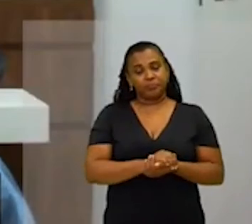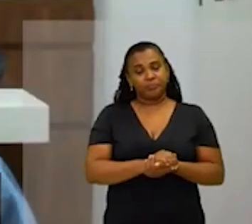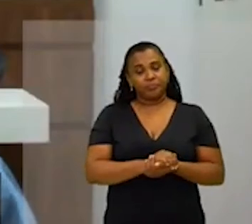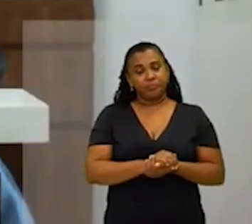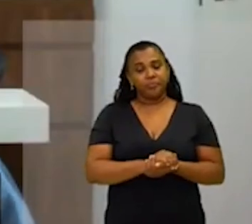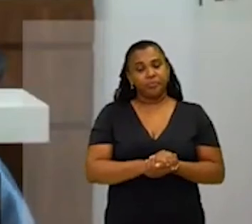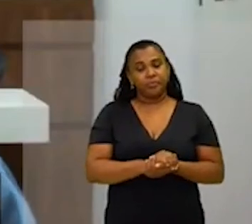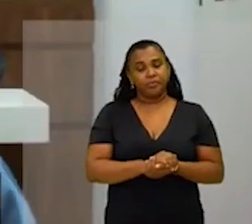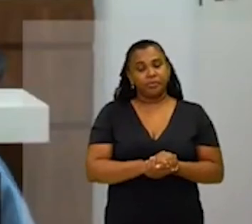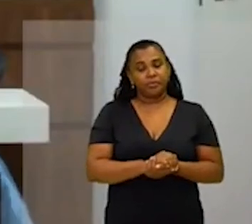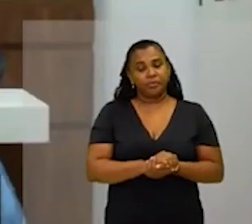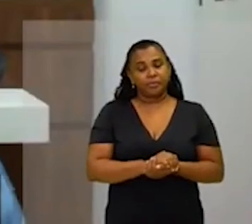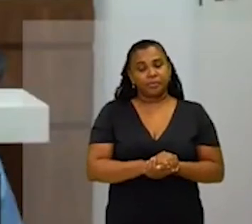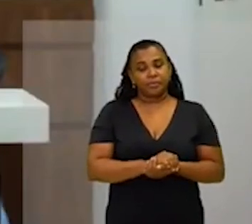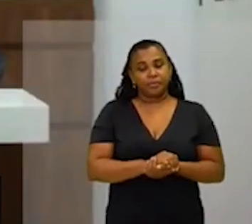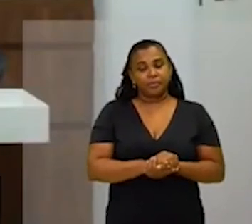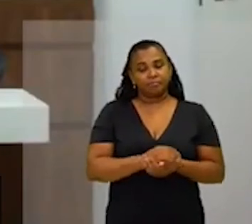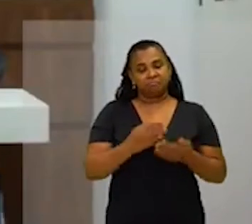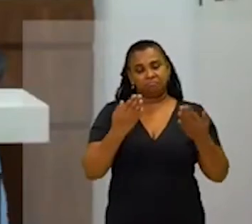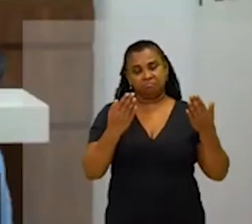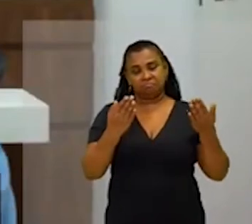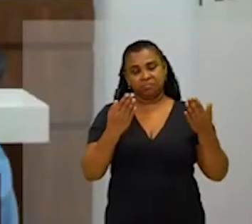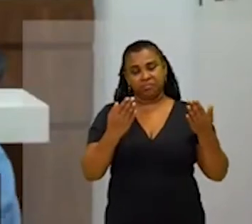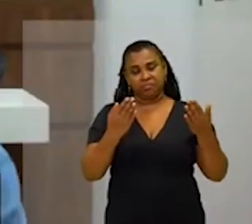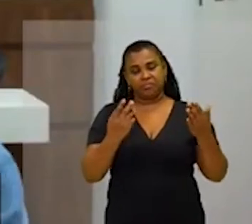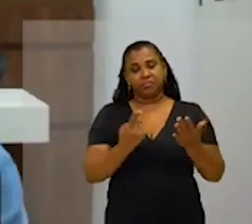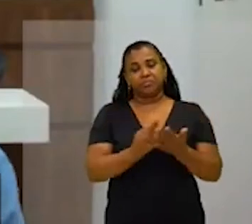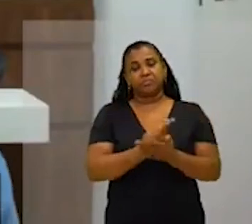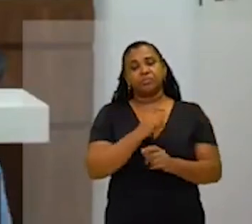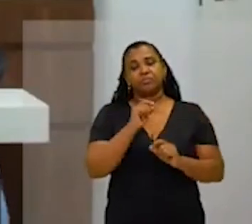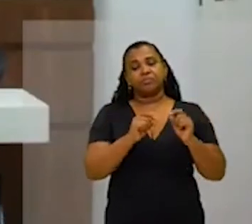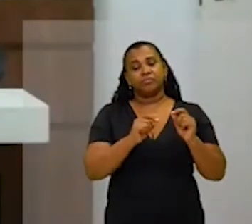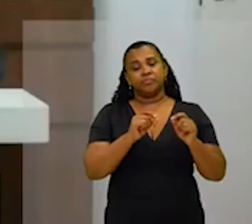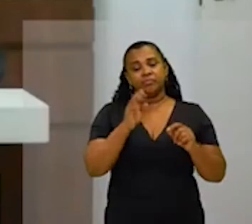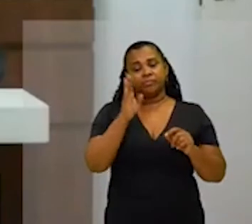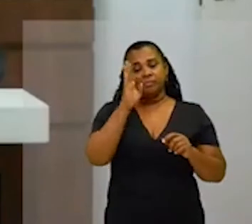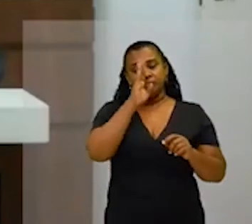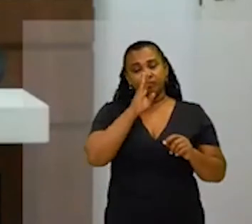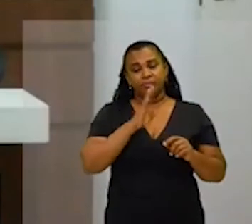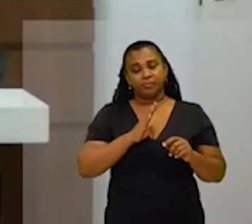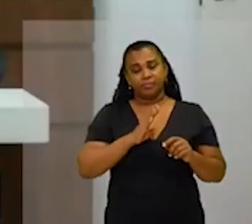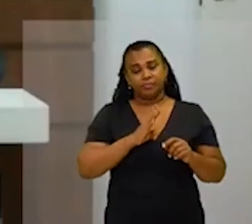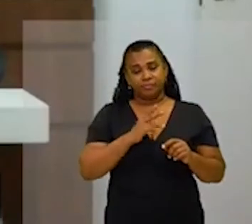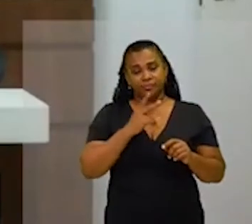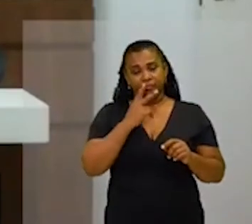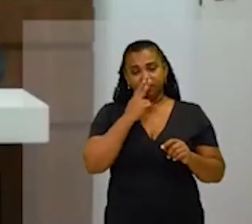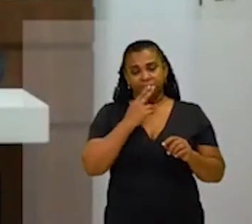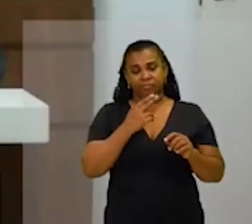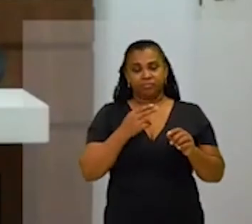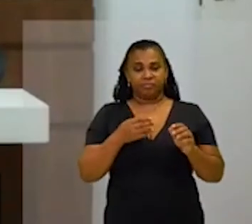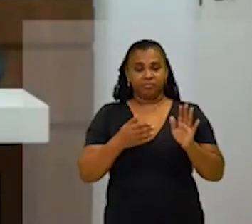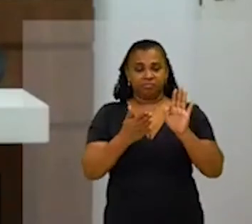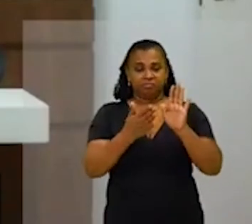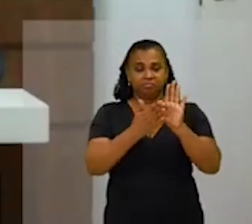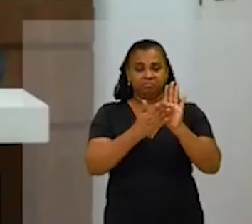suspeito que o que aconteceu ali foi que o Brasil atirou no que viu e acertou no que não viu ao